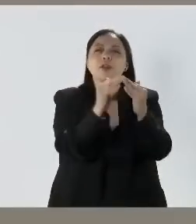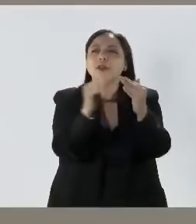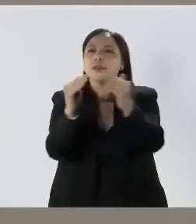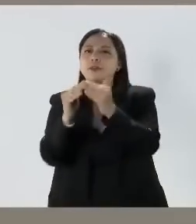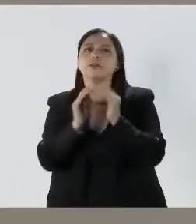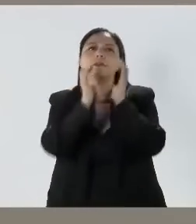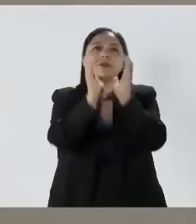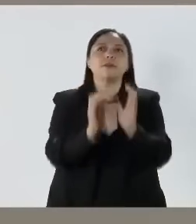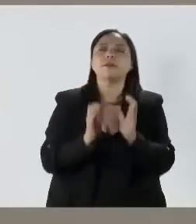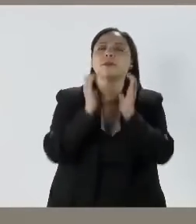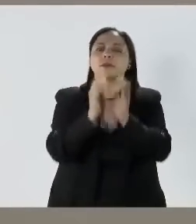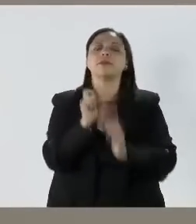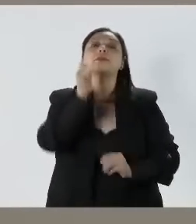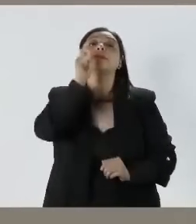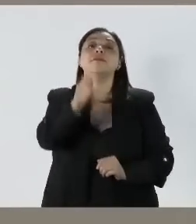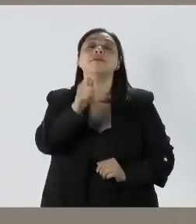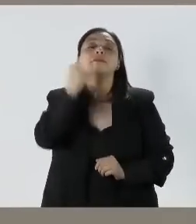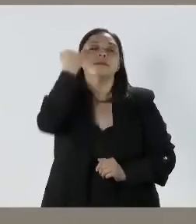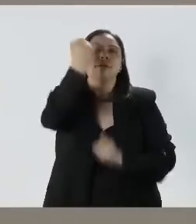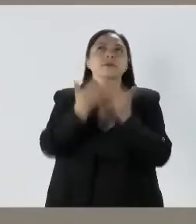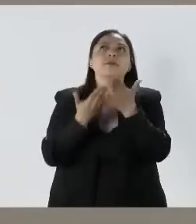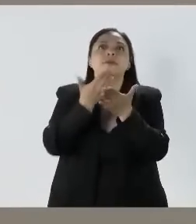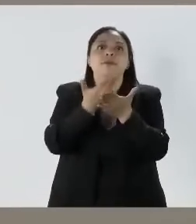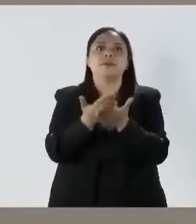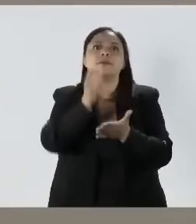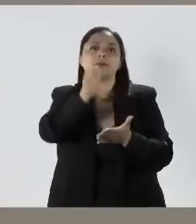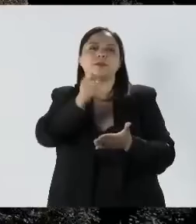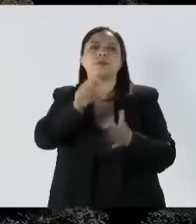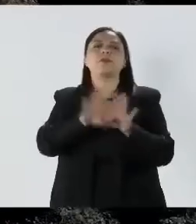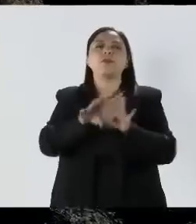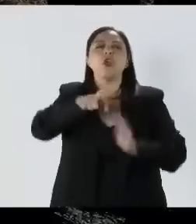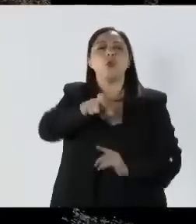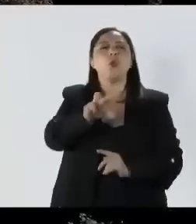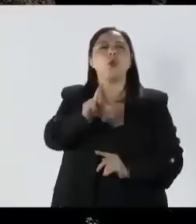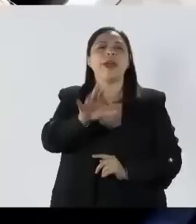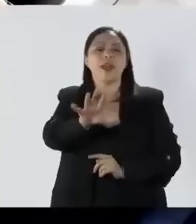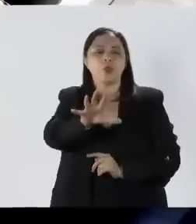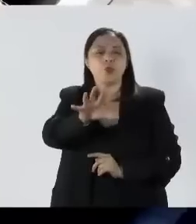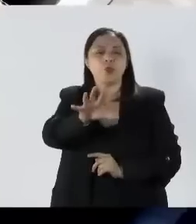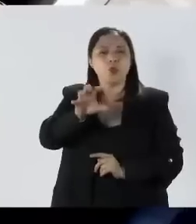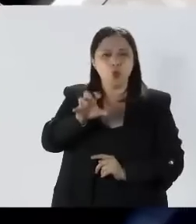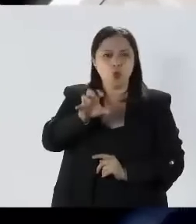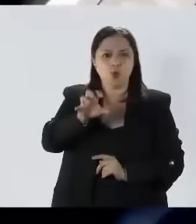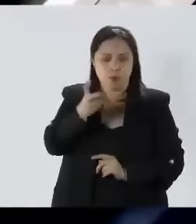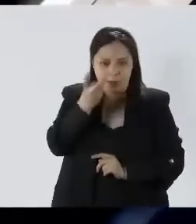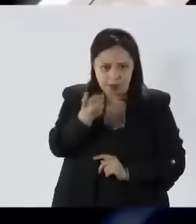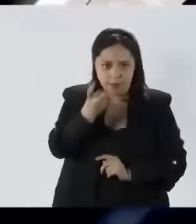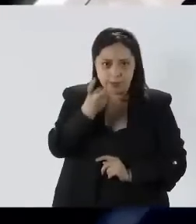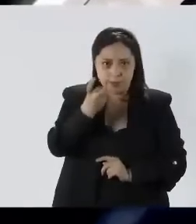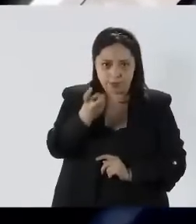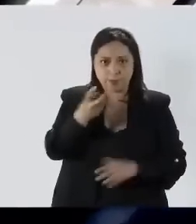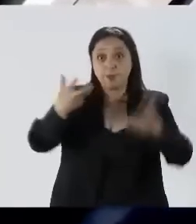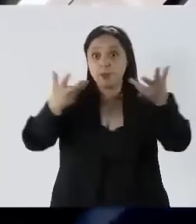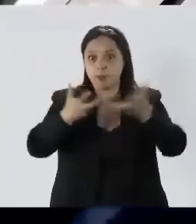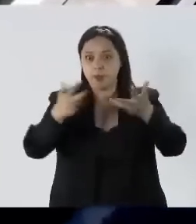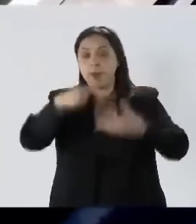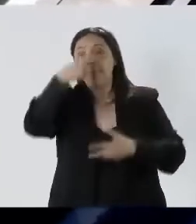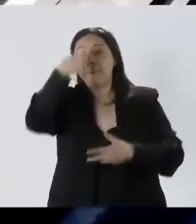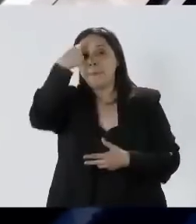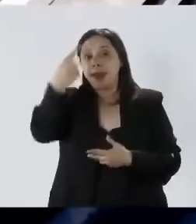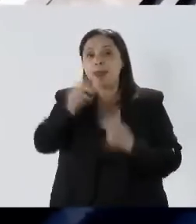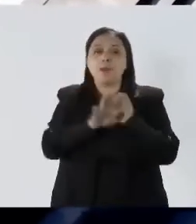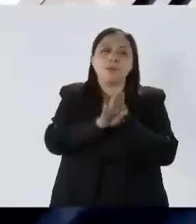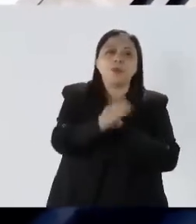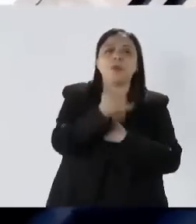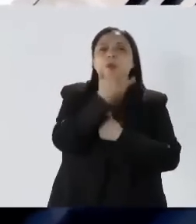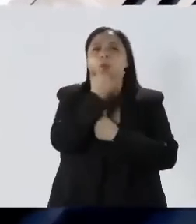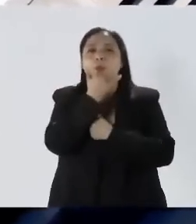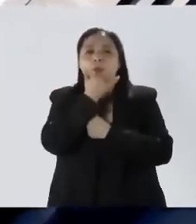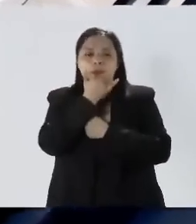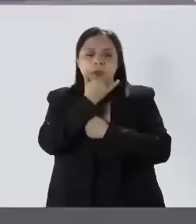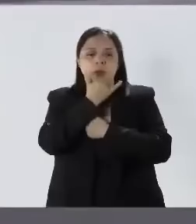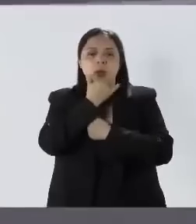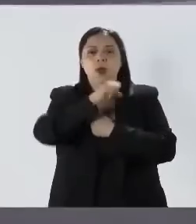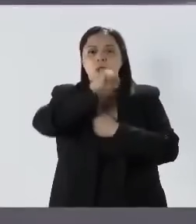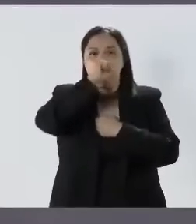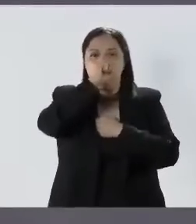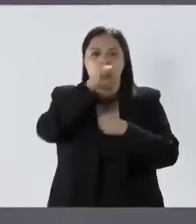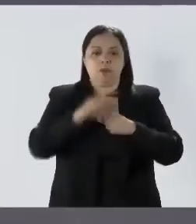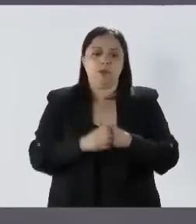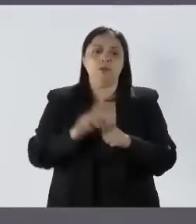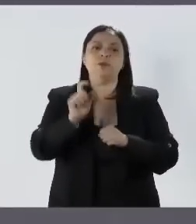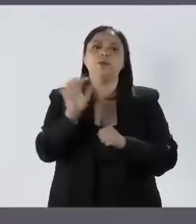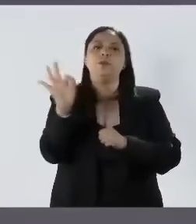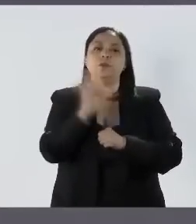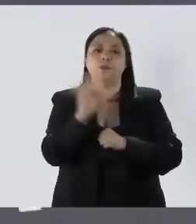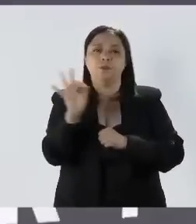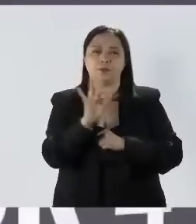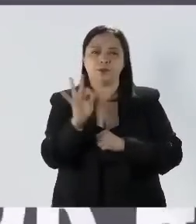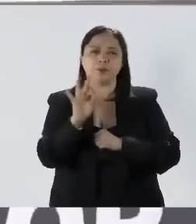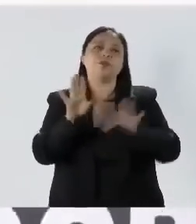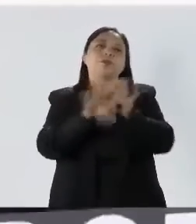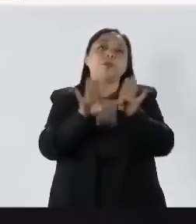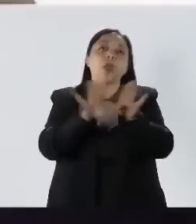sistema de códigos qrr para prevenir y evitar que lleguen pipas no no autorizadas a Las garzas cada